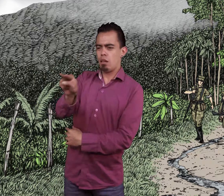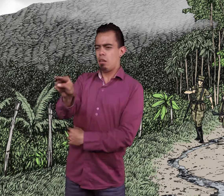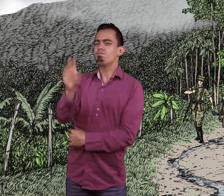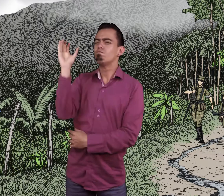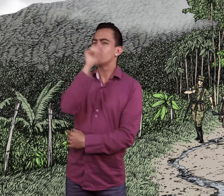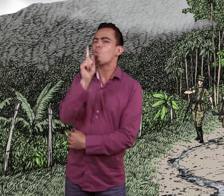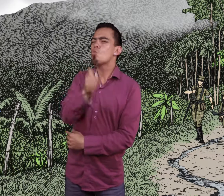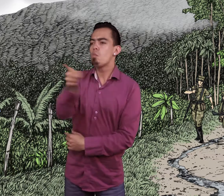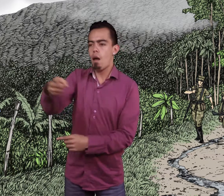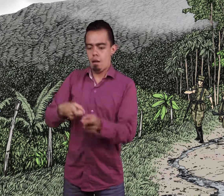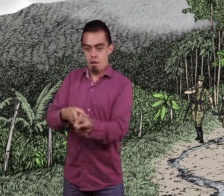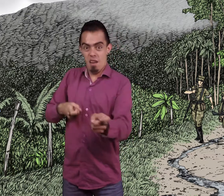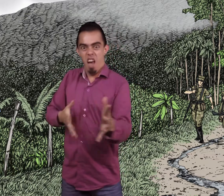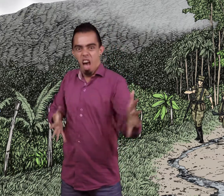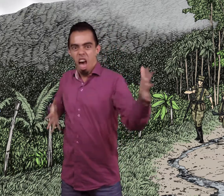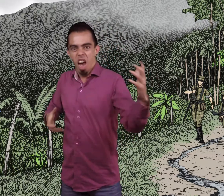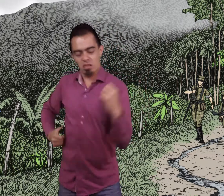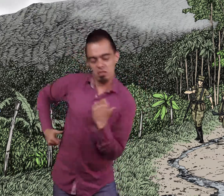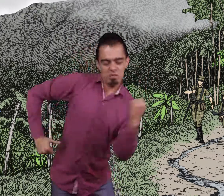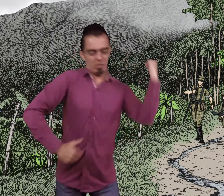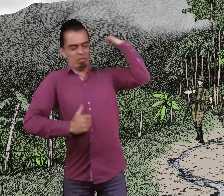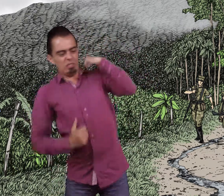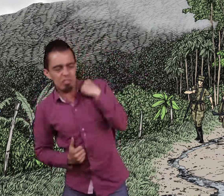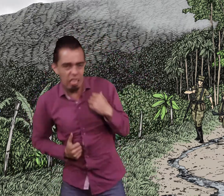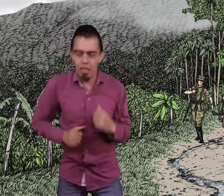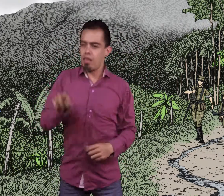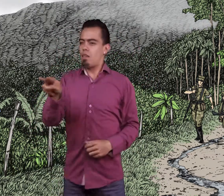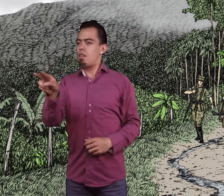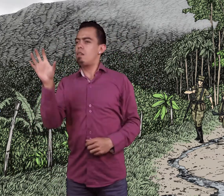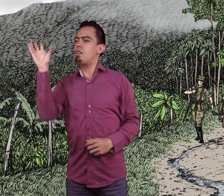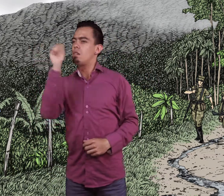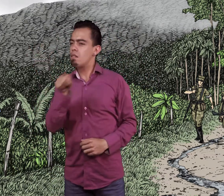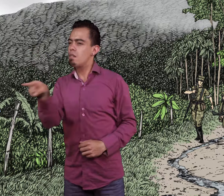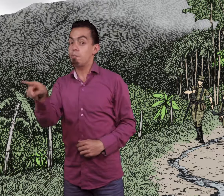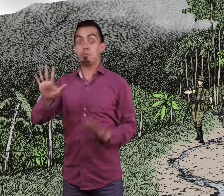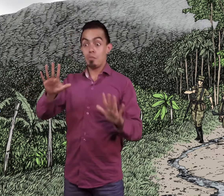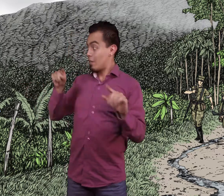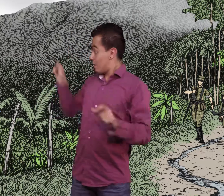La gente decía que habían llegado "los muchachos"